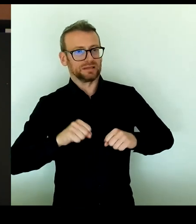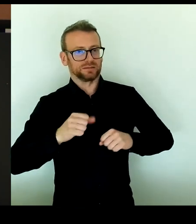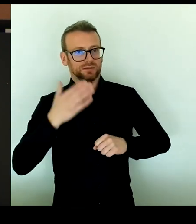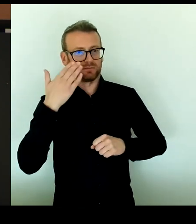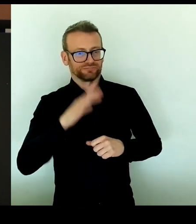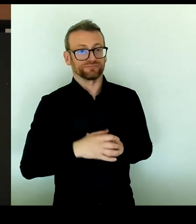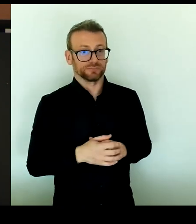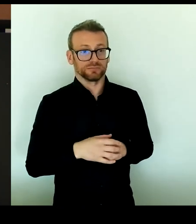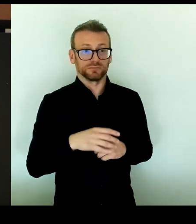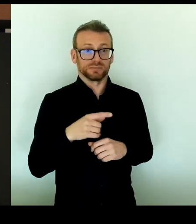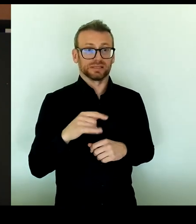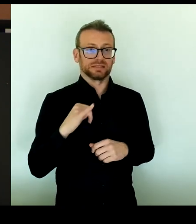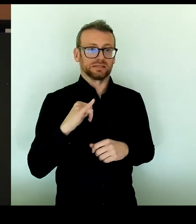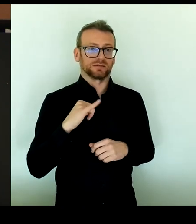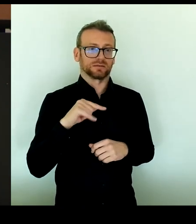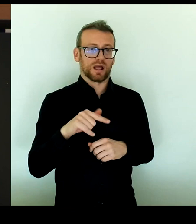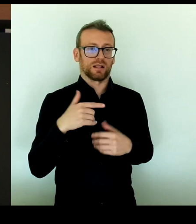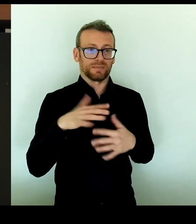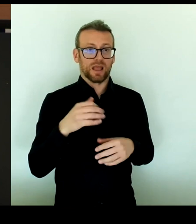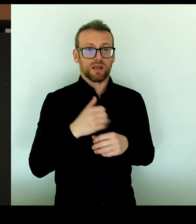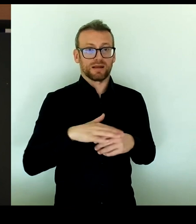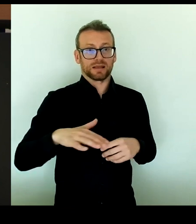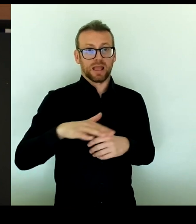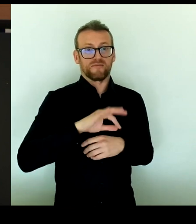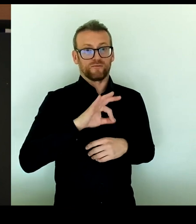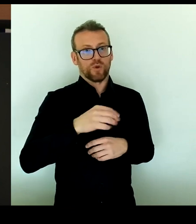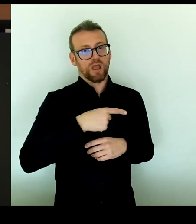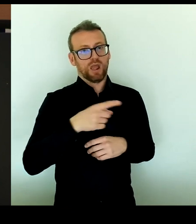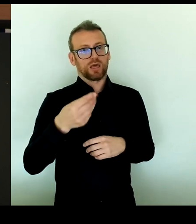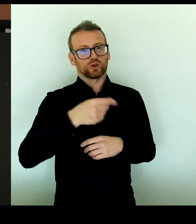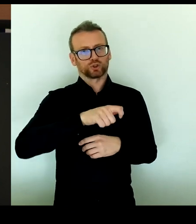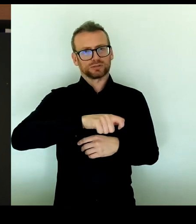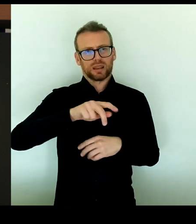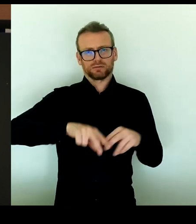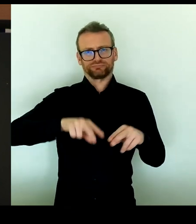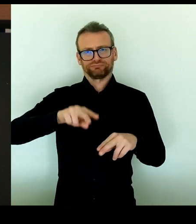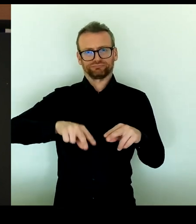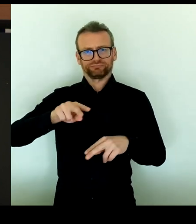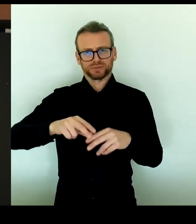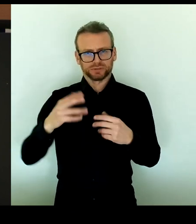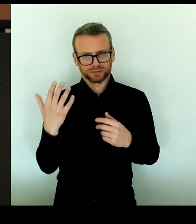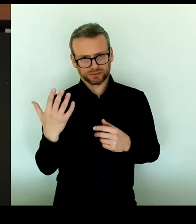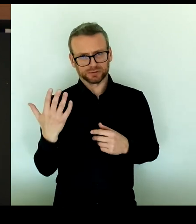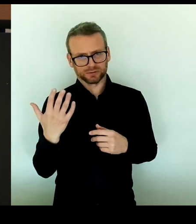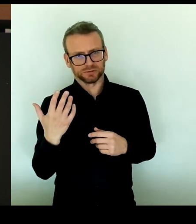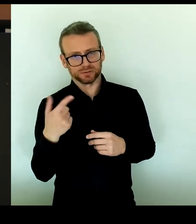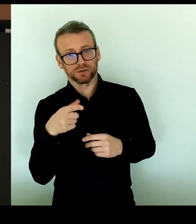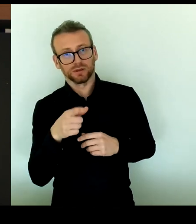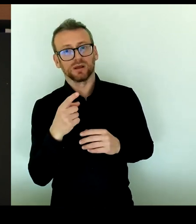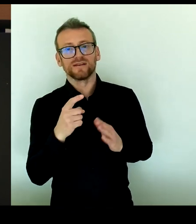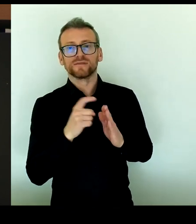Aufgaben und Kompetenzen des Atelierbüro und von Prosa als legitimierte Vertreterinnen der jeweiligen Künstlerinnen